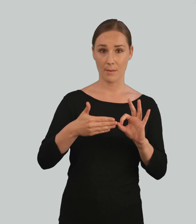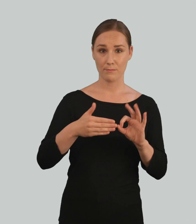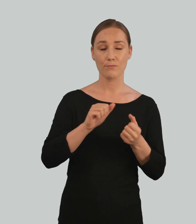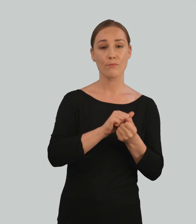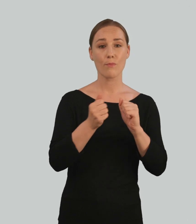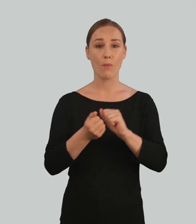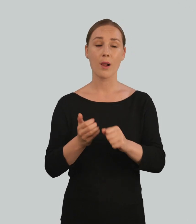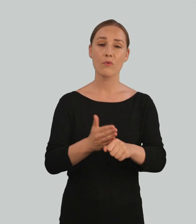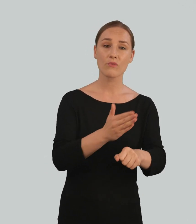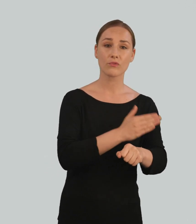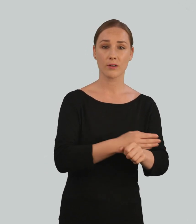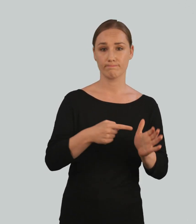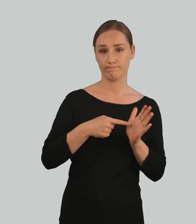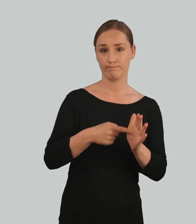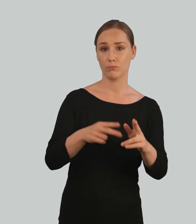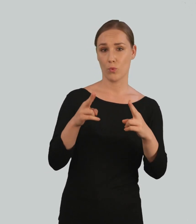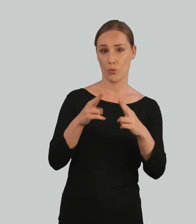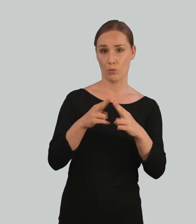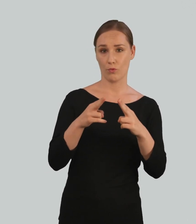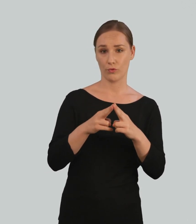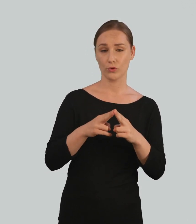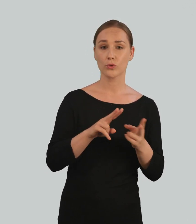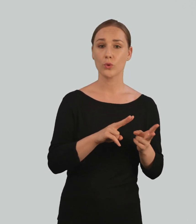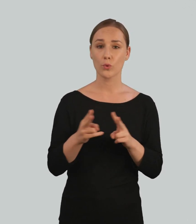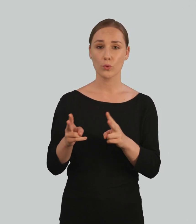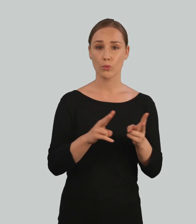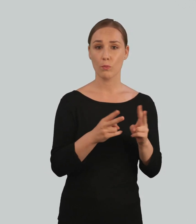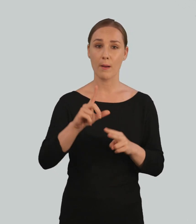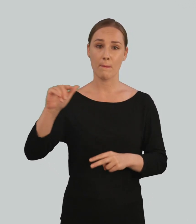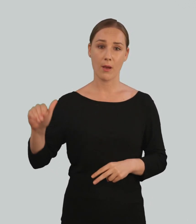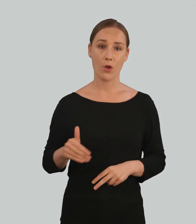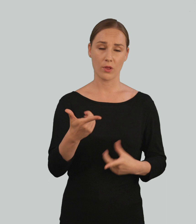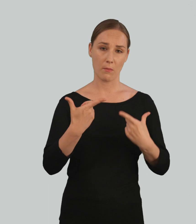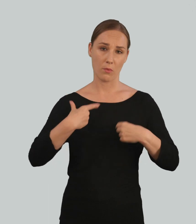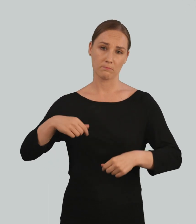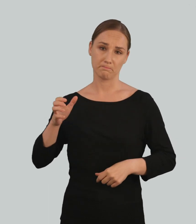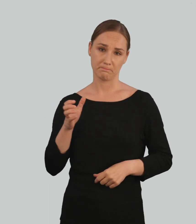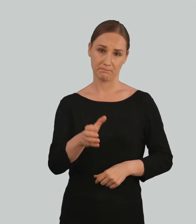lub po wcześniejszym ustaleniu terminu umówić się na osobiste spotkanie z tłumaczem polskiego języka migowego.